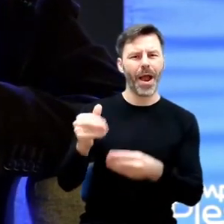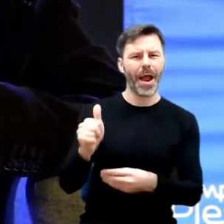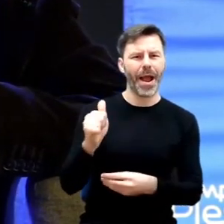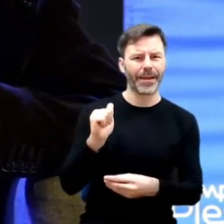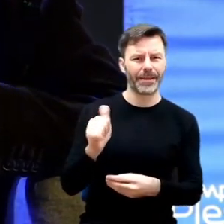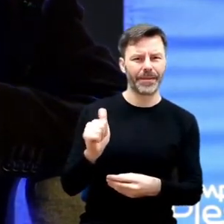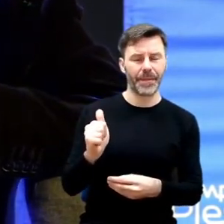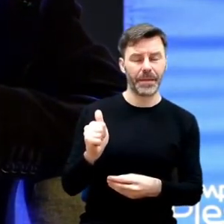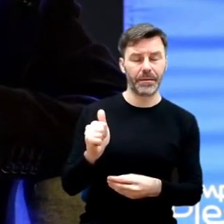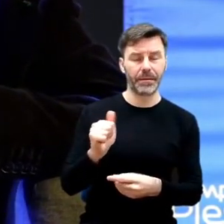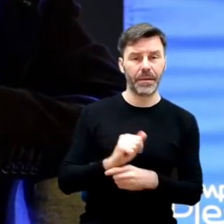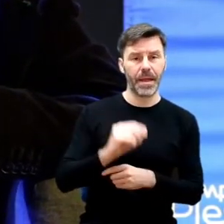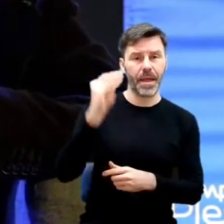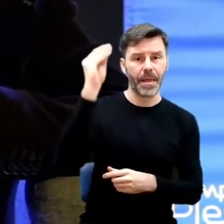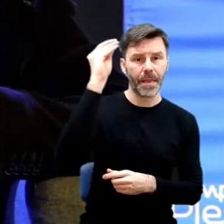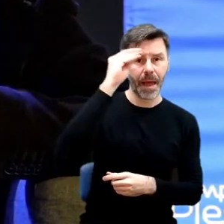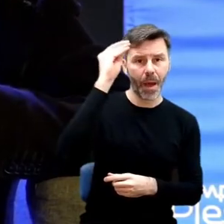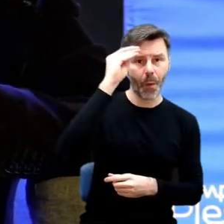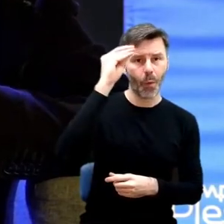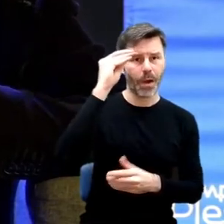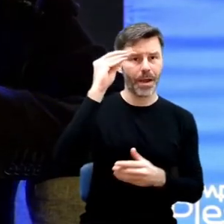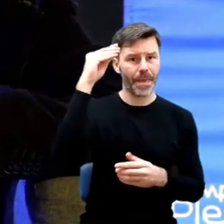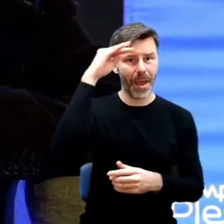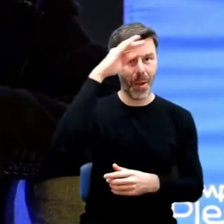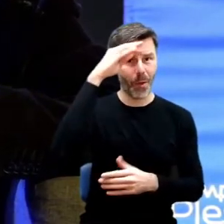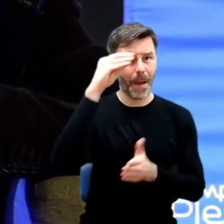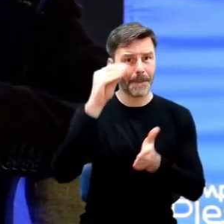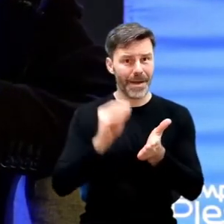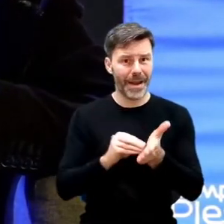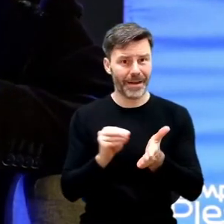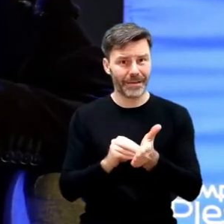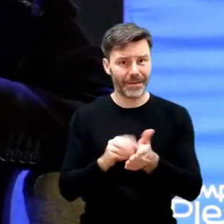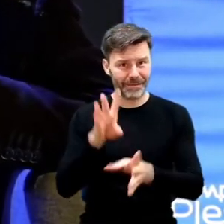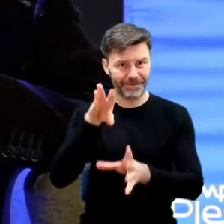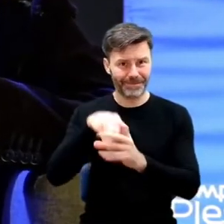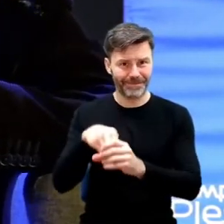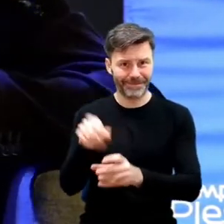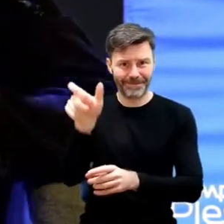i na poziomie takim praktycznym, stałą, to z dumą muszę powiedzieć,